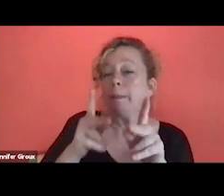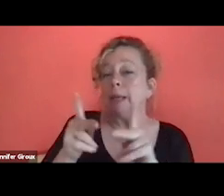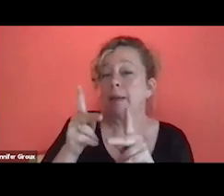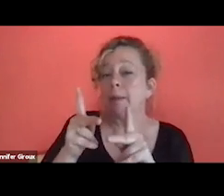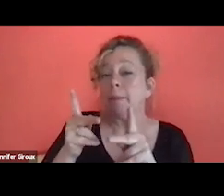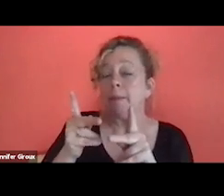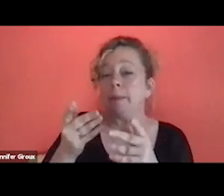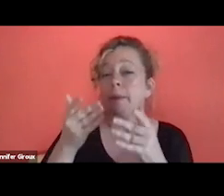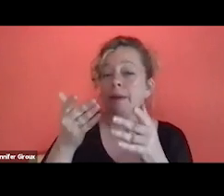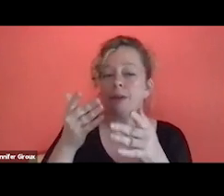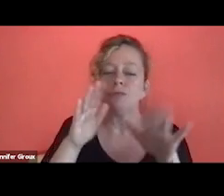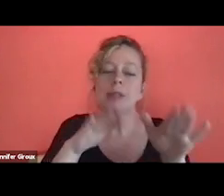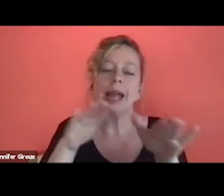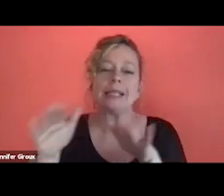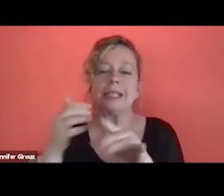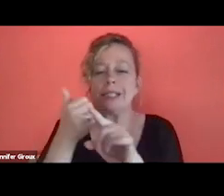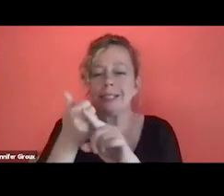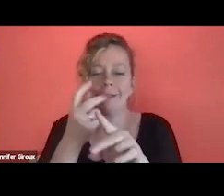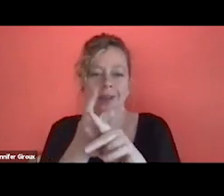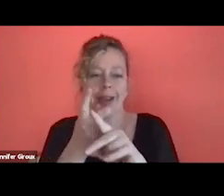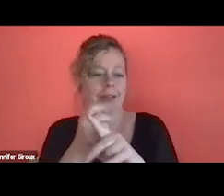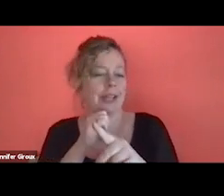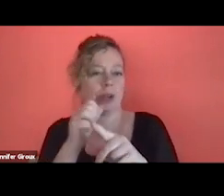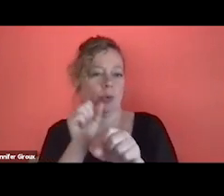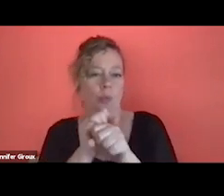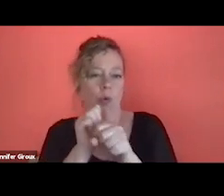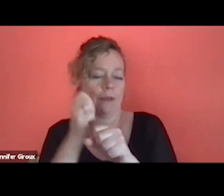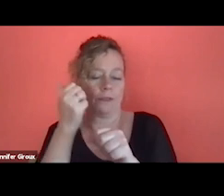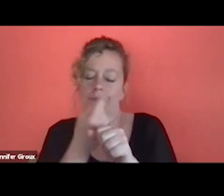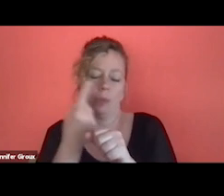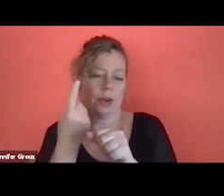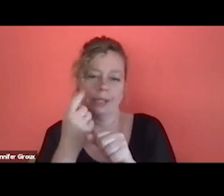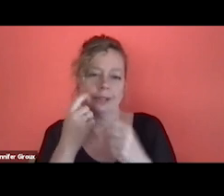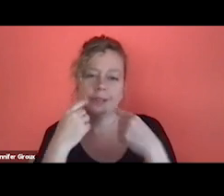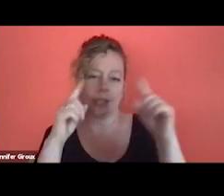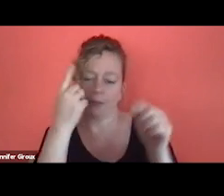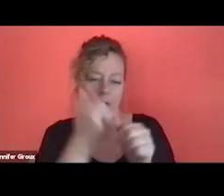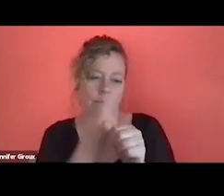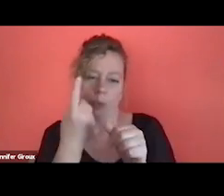y se cuidarán a sí mismas. Todo no funciona para todos. Entonces, realmente descubrir y practicar